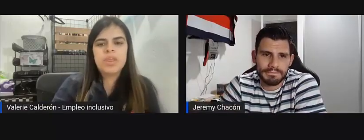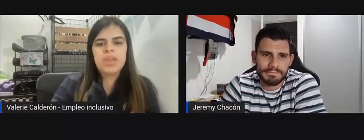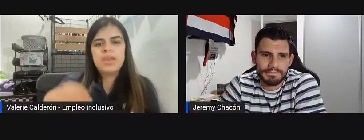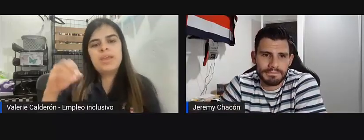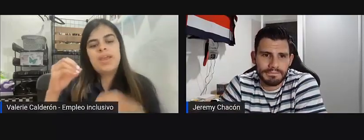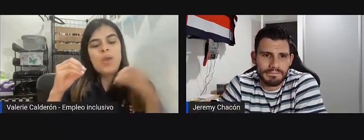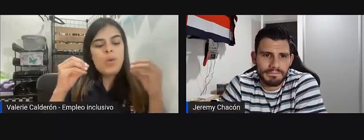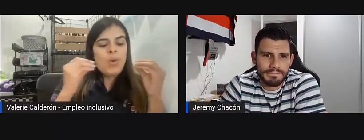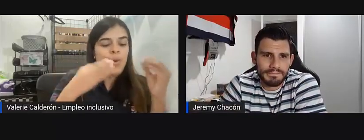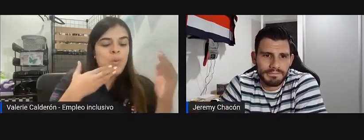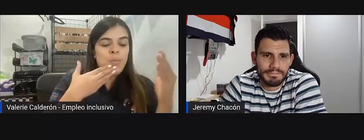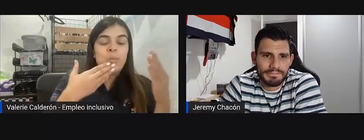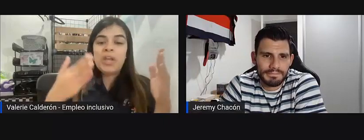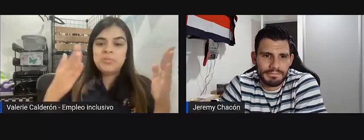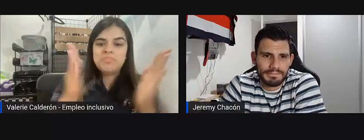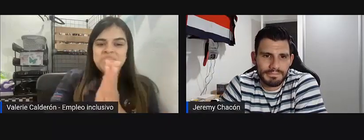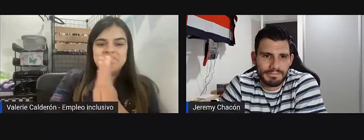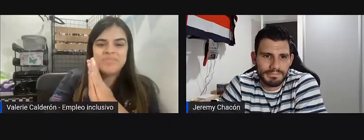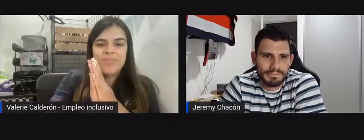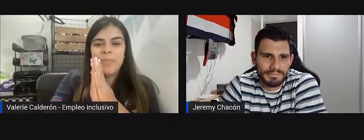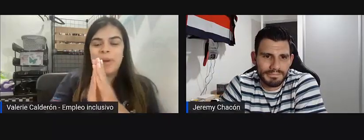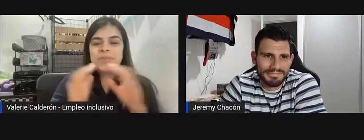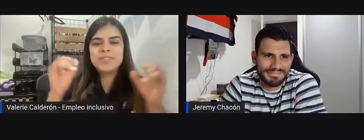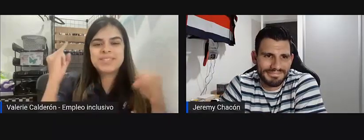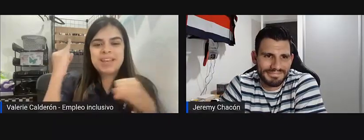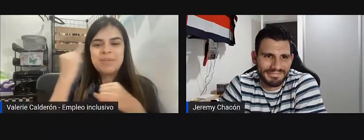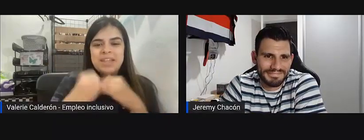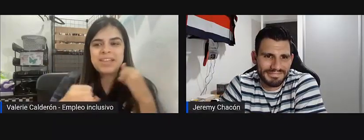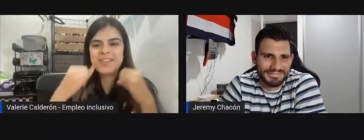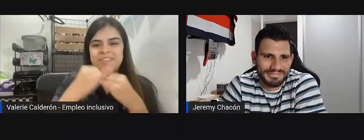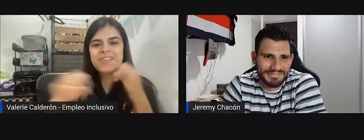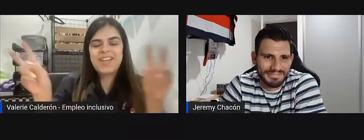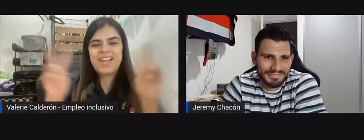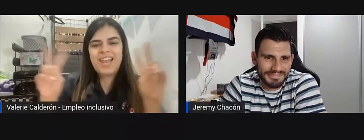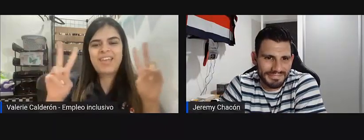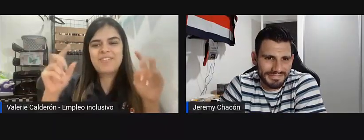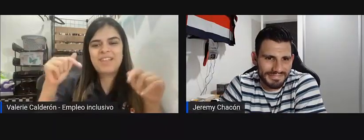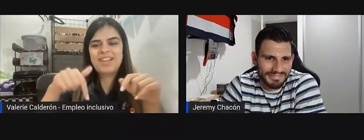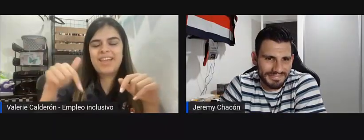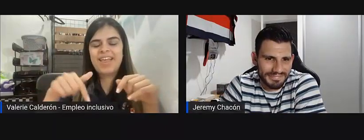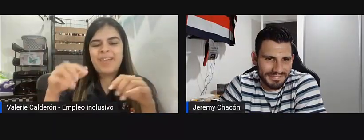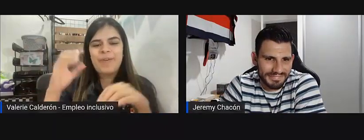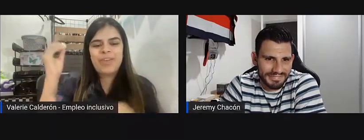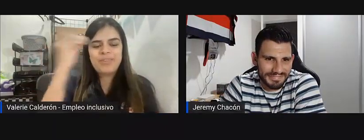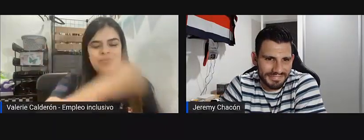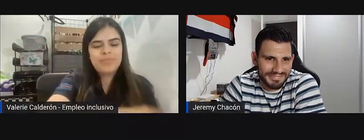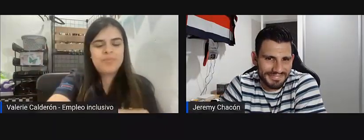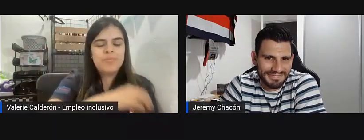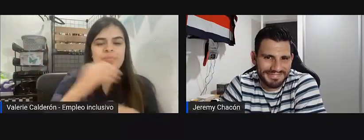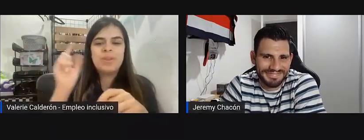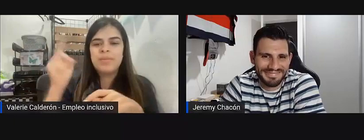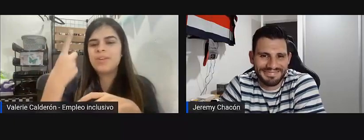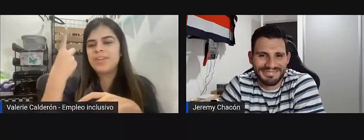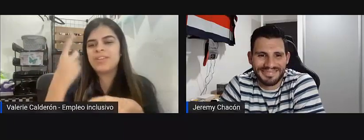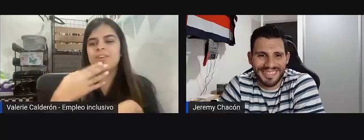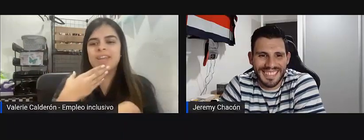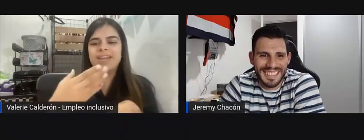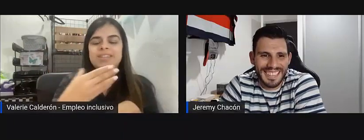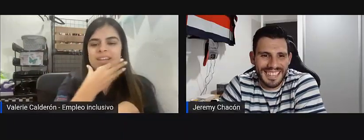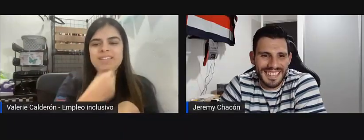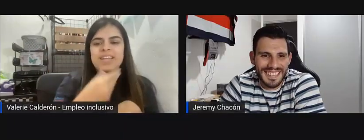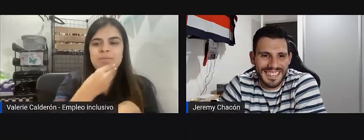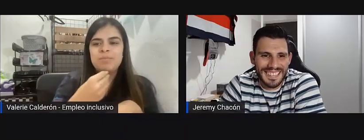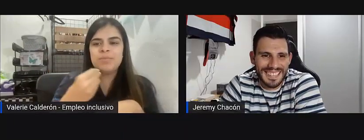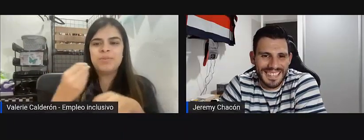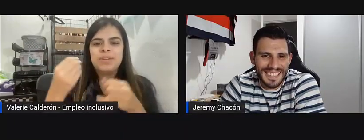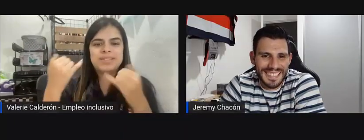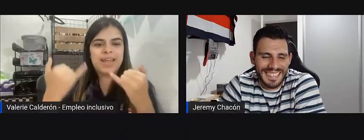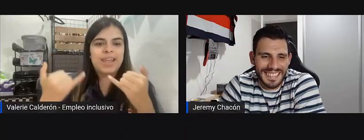Bueno vamos terminando el Live del día de hoy primero que todo agradecerle a Jeremy por estar